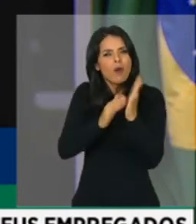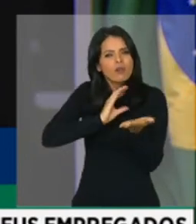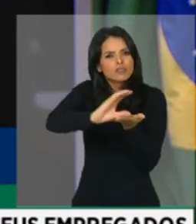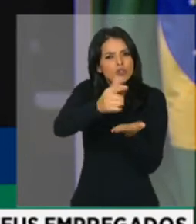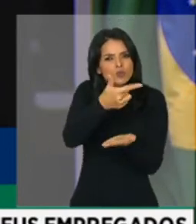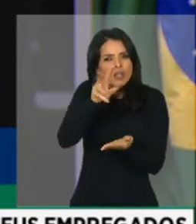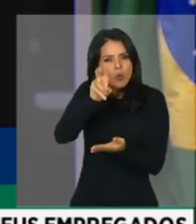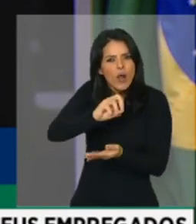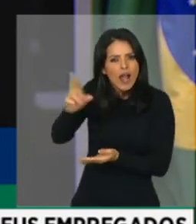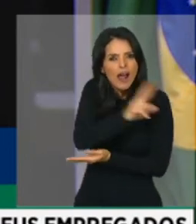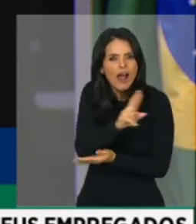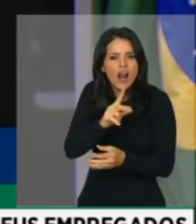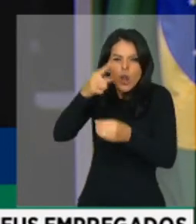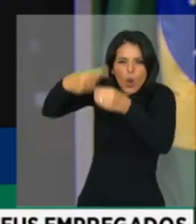REAIS. EM LUGARES NO BRASIL ONDE O BOTIJÃO DE GÁ S,